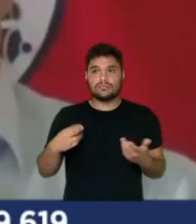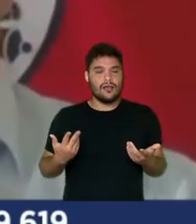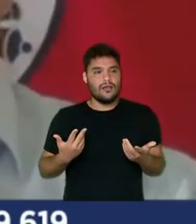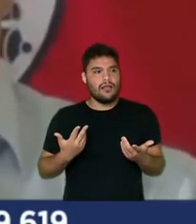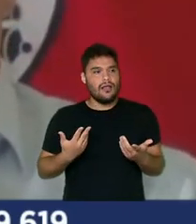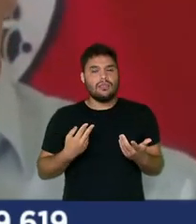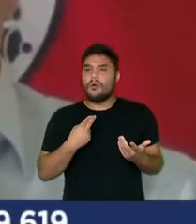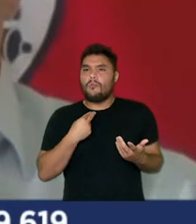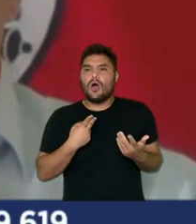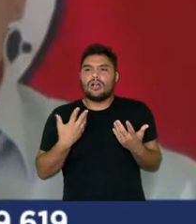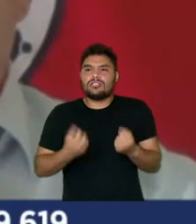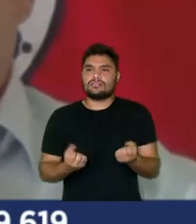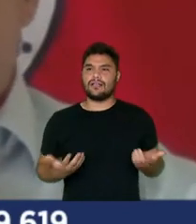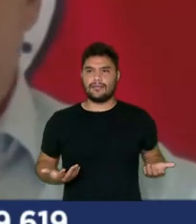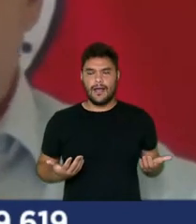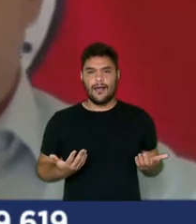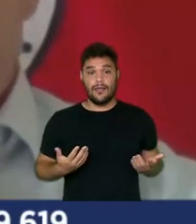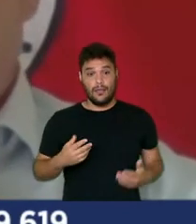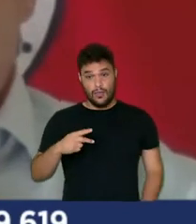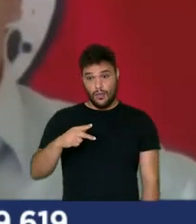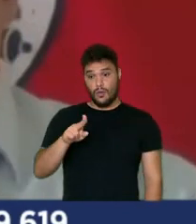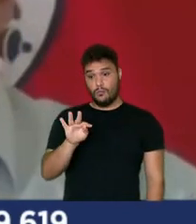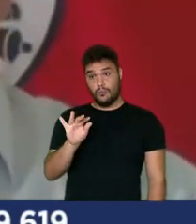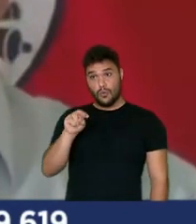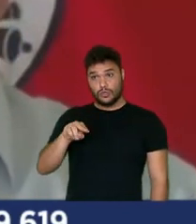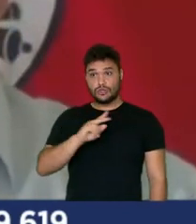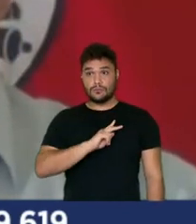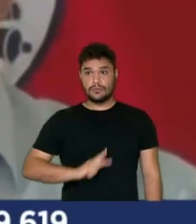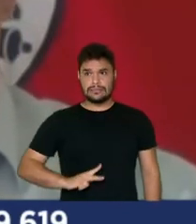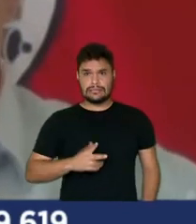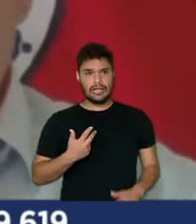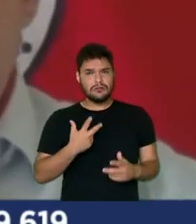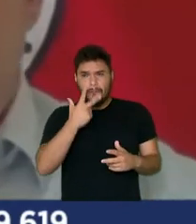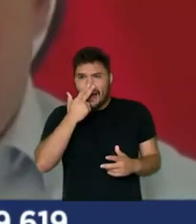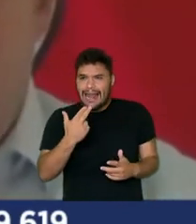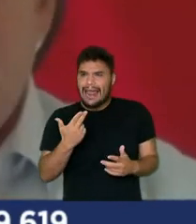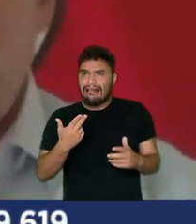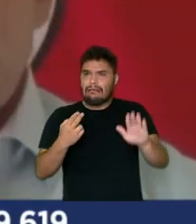RUSSOS, SÃO A MESMA FAMÍLIA, PARAENSE. QUAL É A RAZÃO DE SER? NÃO DÁ PARA ACEITAR, PRESIDENTE, O PUTING ESTÁ